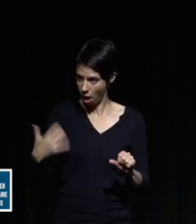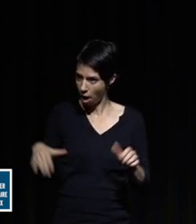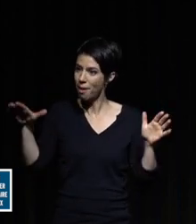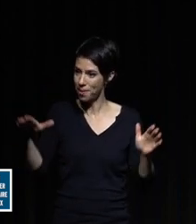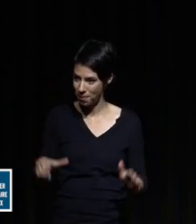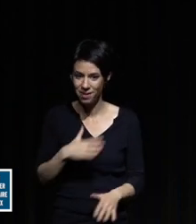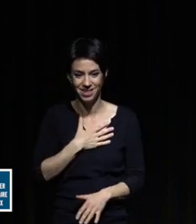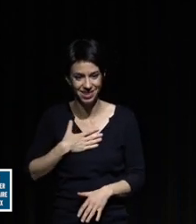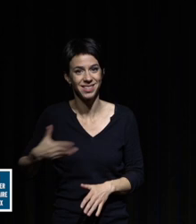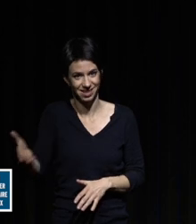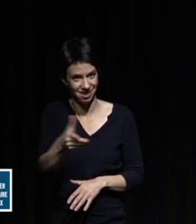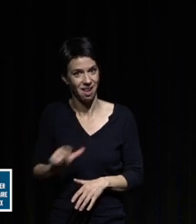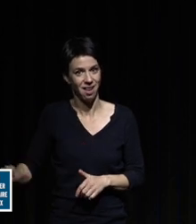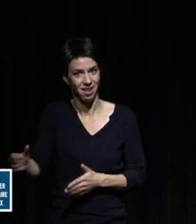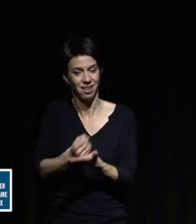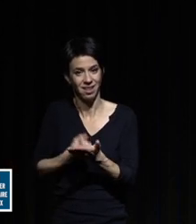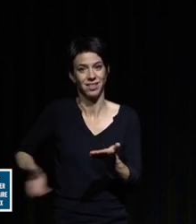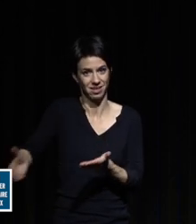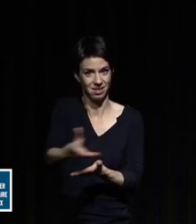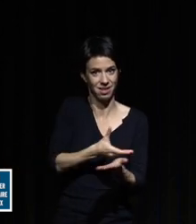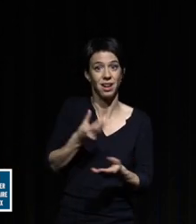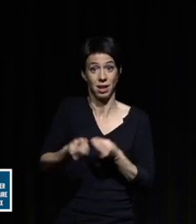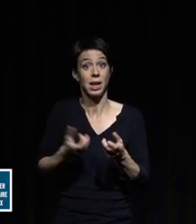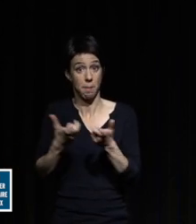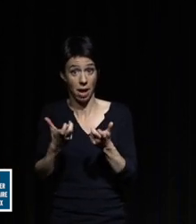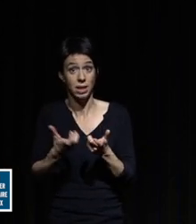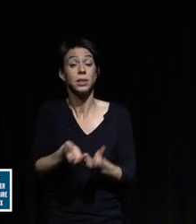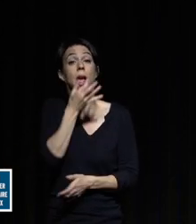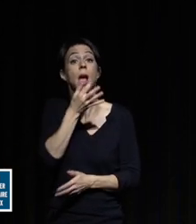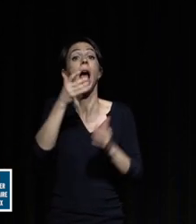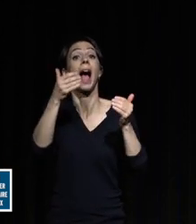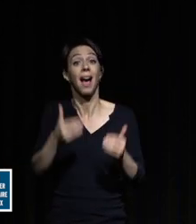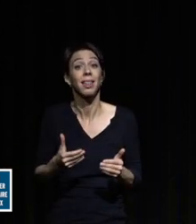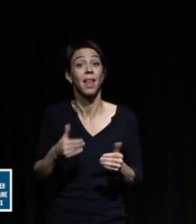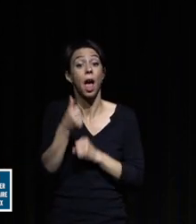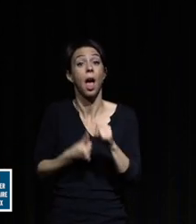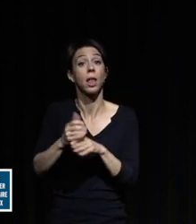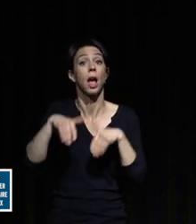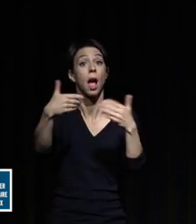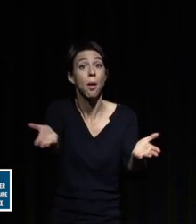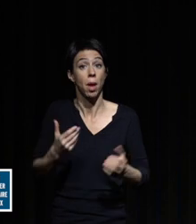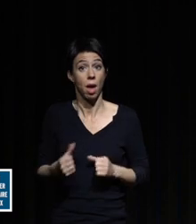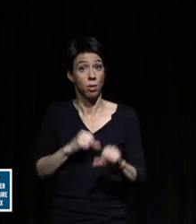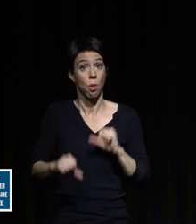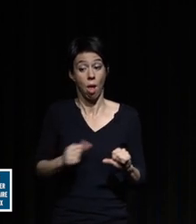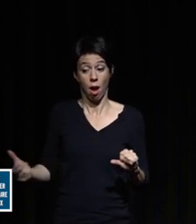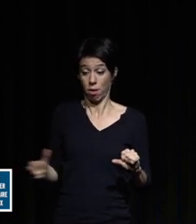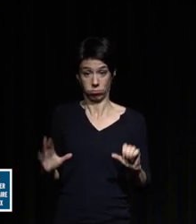avec des douleurs qui reste correct un an après l'arrêt en principe il n'y a pas de grossesse